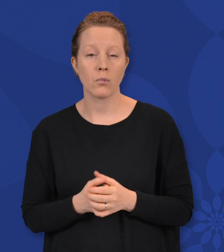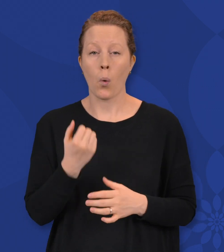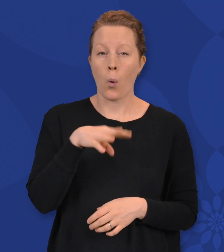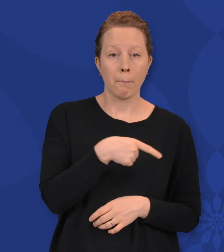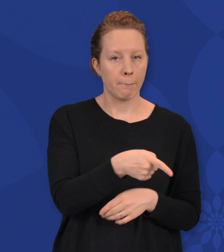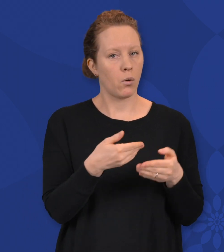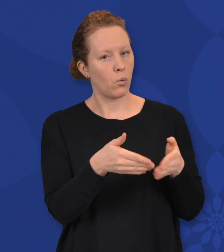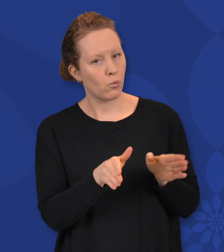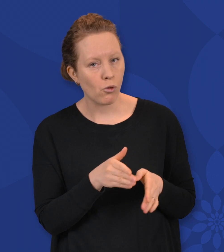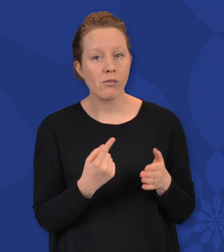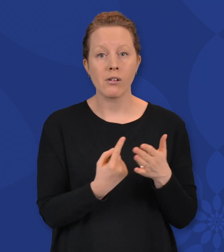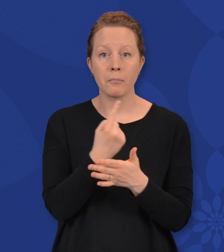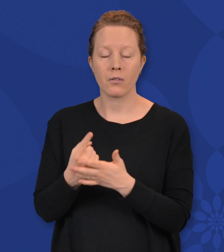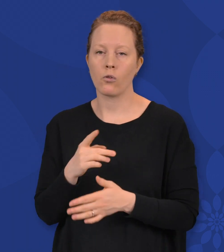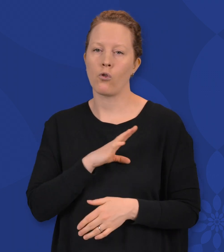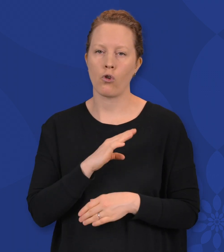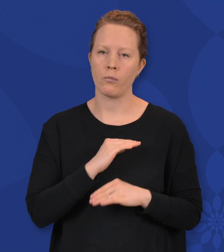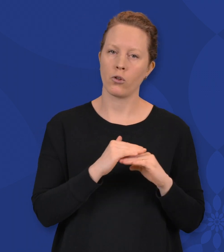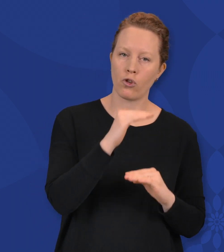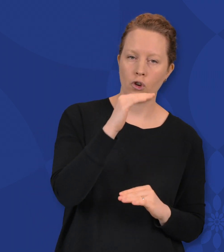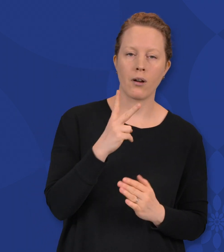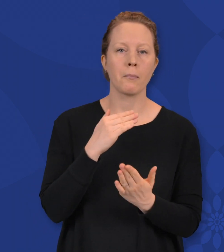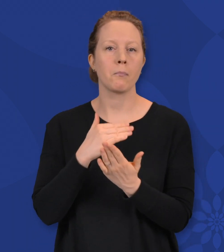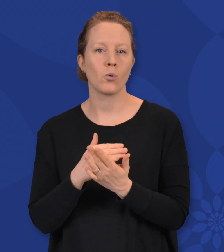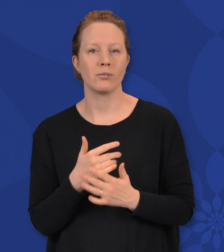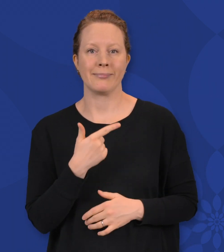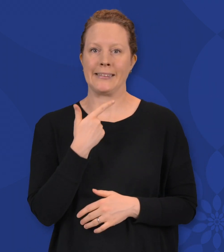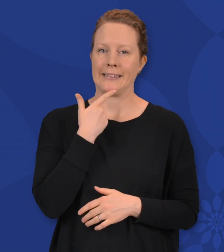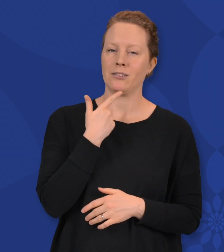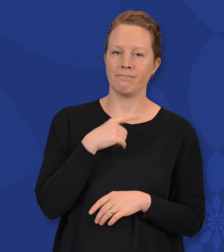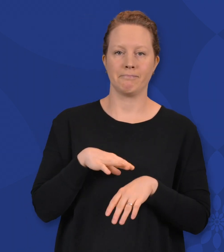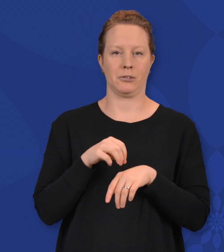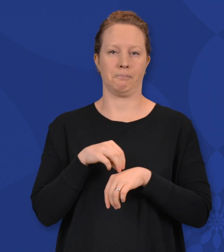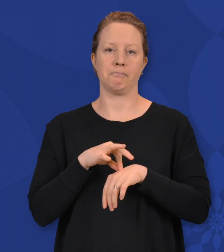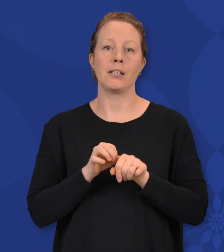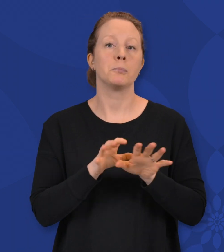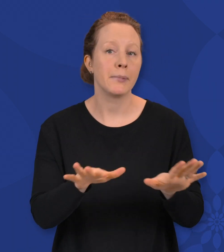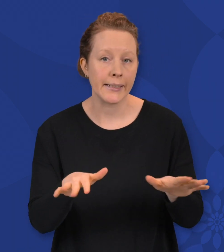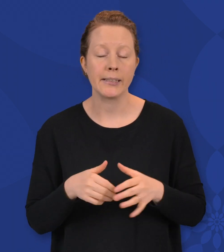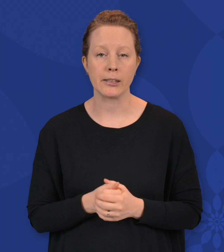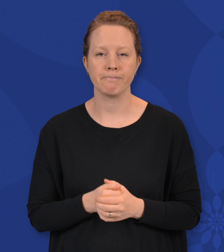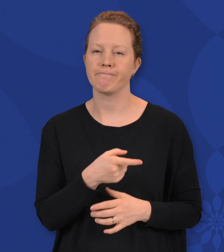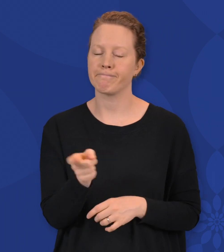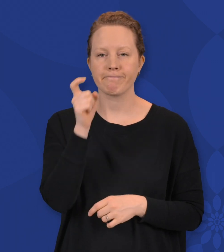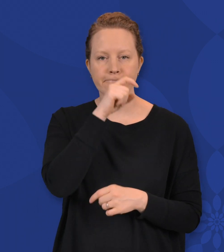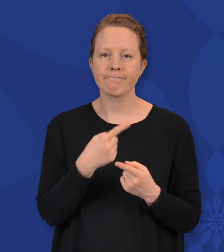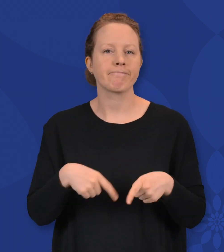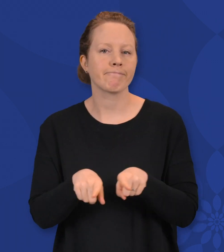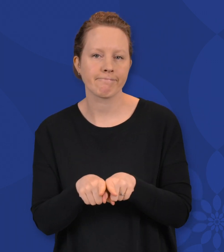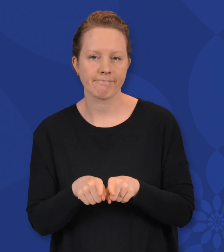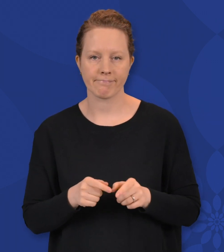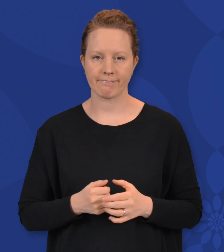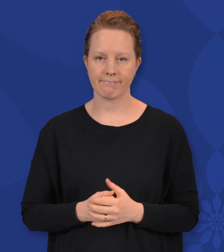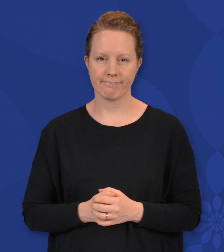från restriktionerna i lokaler och vid tillställningar där smittorisken är hög eller måttlig.